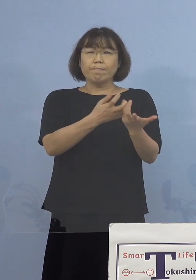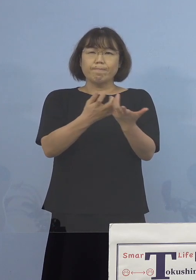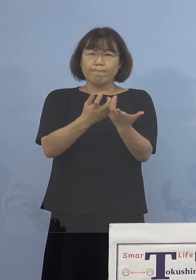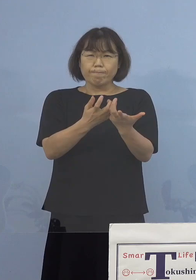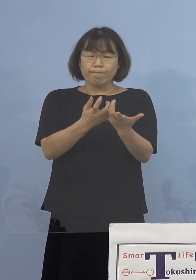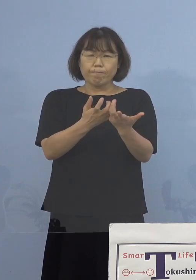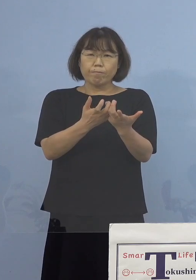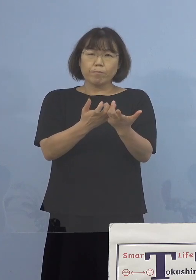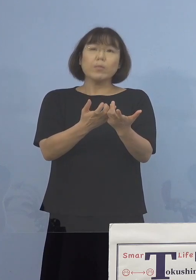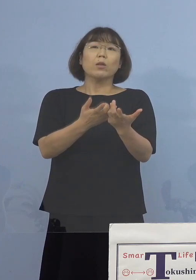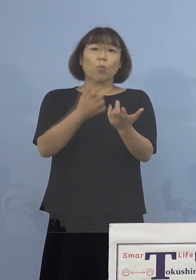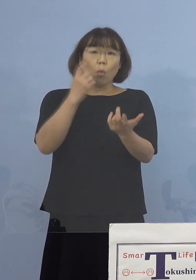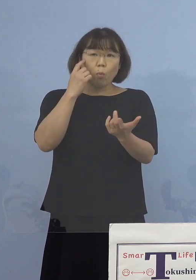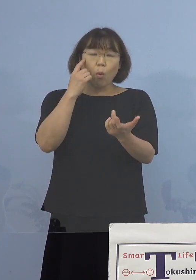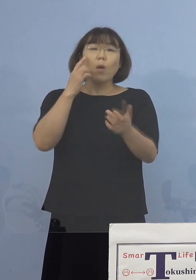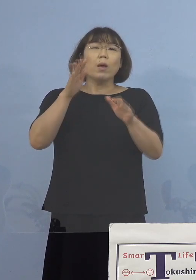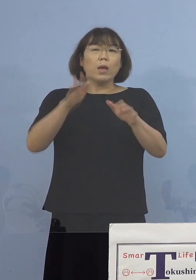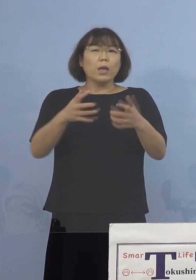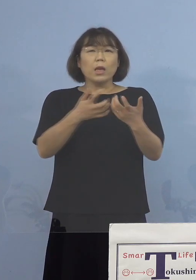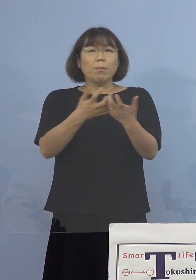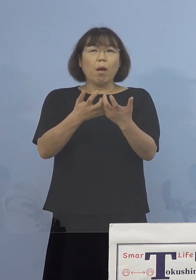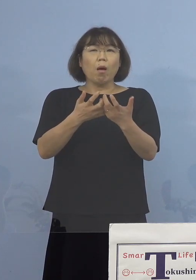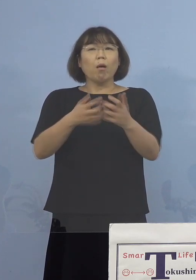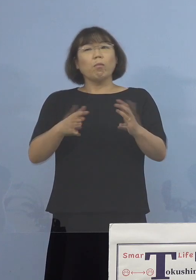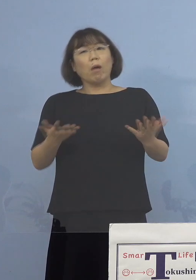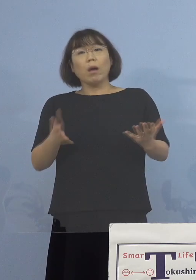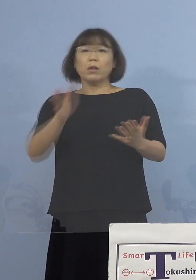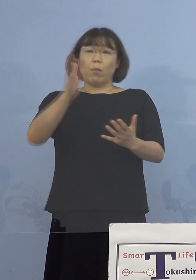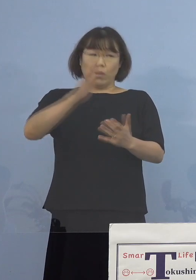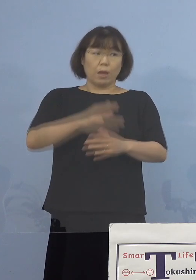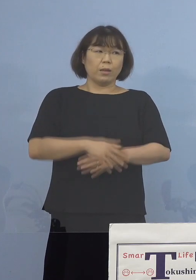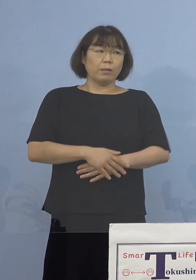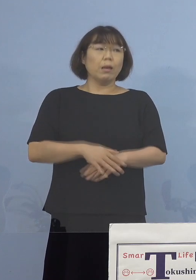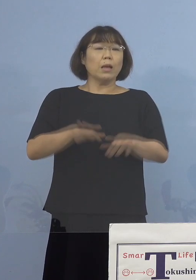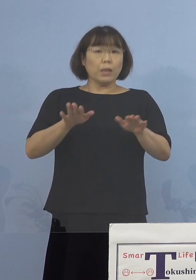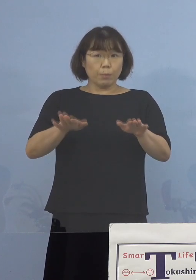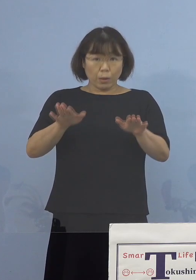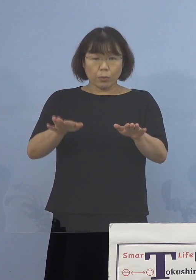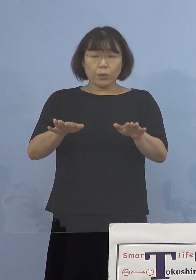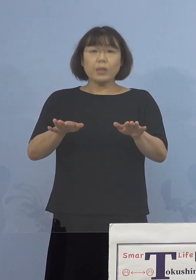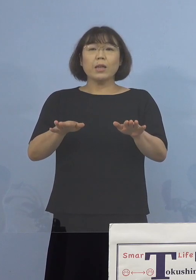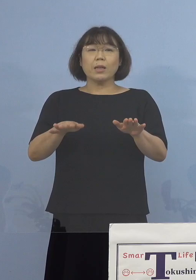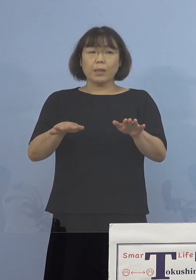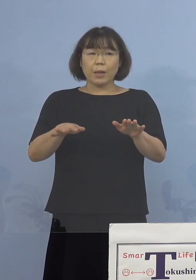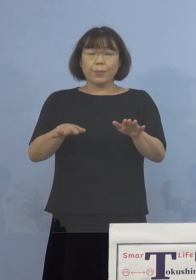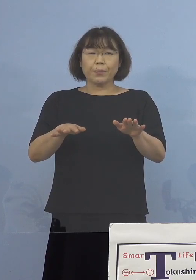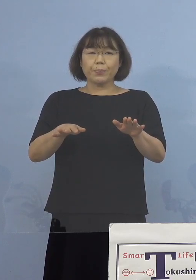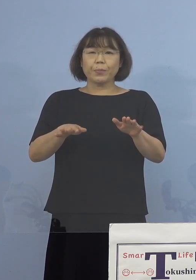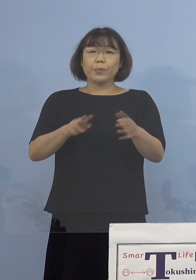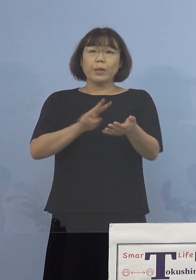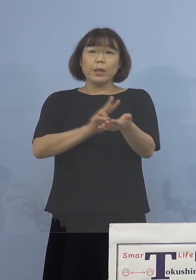もちろん逼迫していないわけではないと思うんですが 今の時点で医療がどこまで